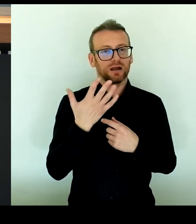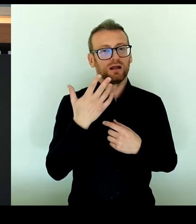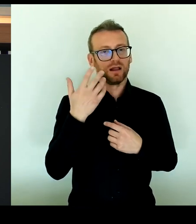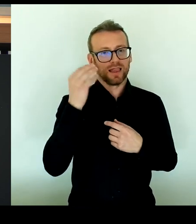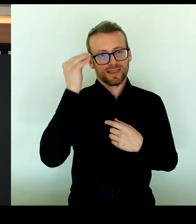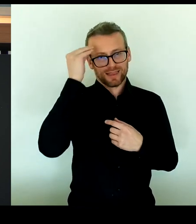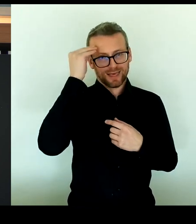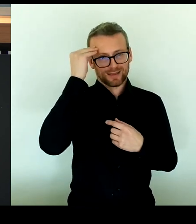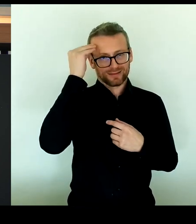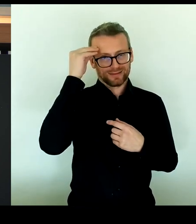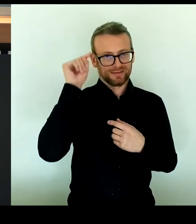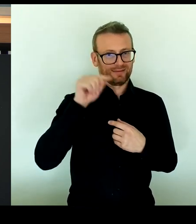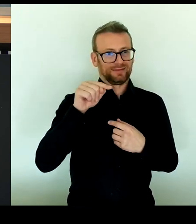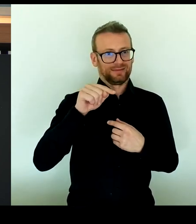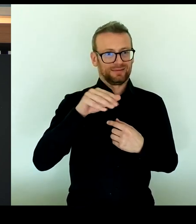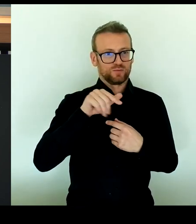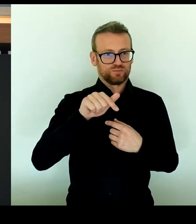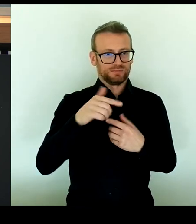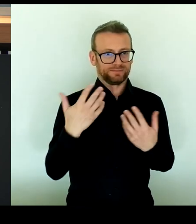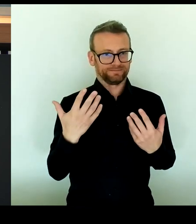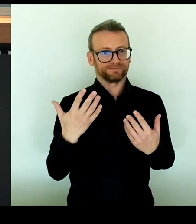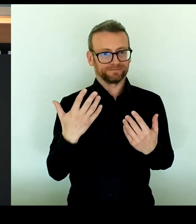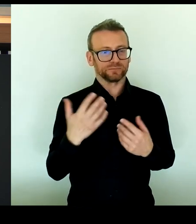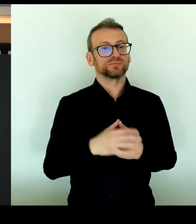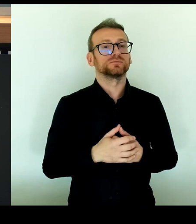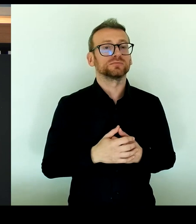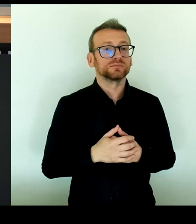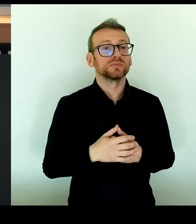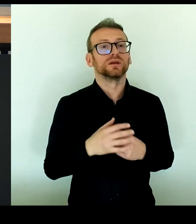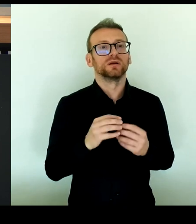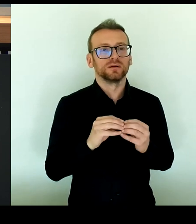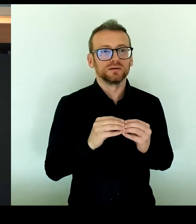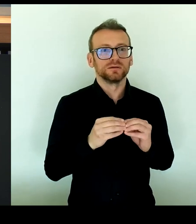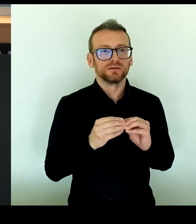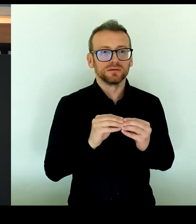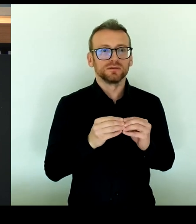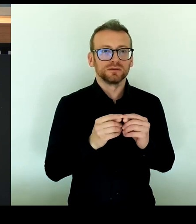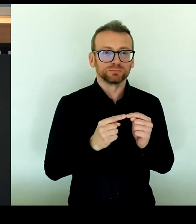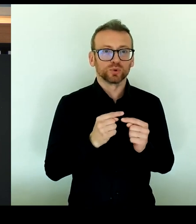Doch es bleibt weiterhin viel zu tun, wie die Debatte um die Beschaffung digitaler Endgeräte zeigt.